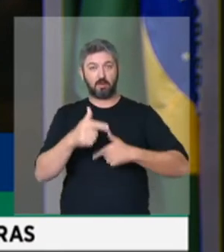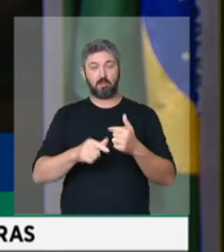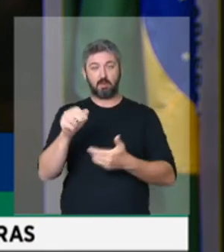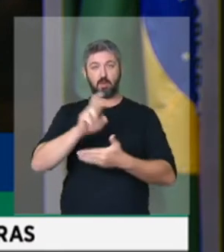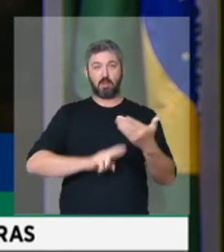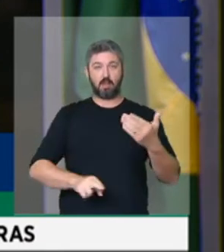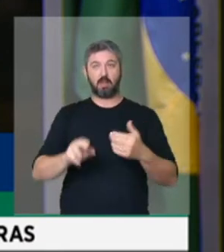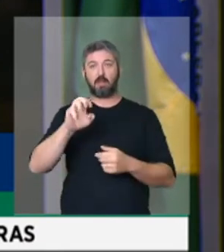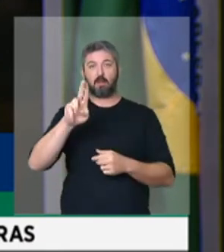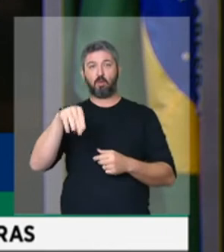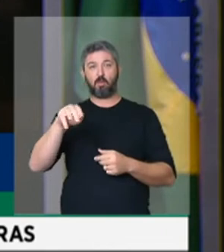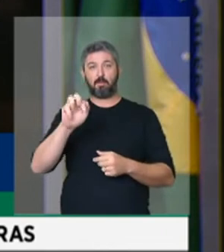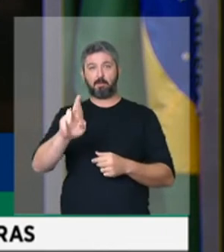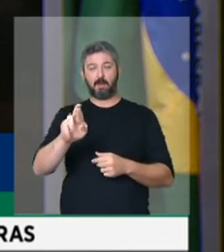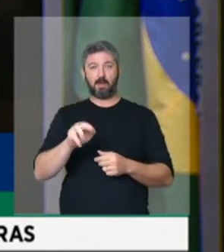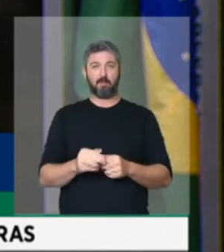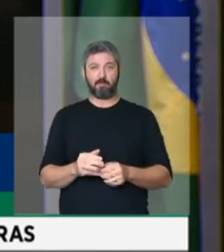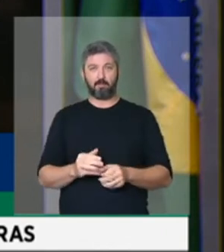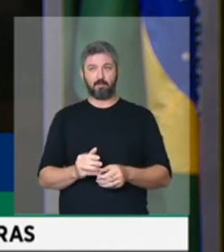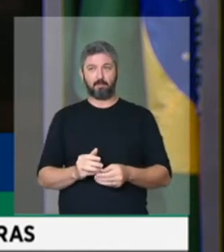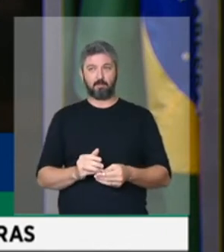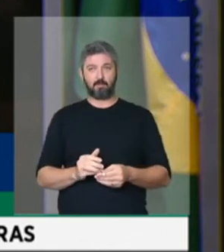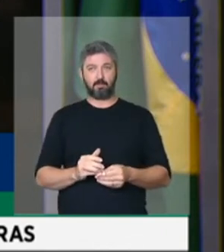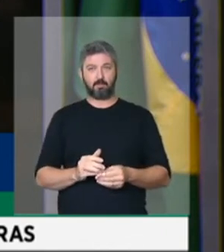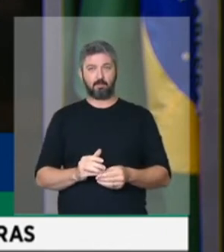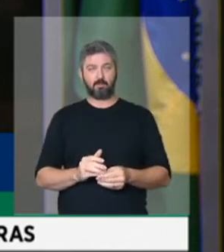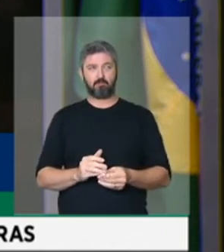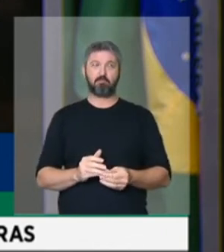TIVEMOS UM GANHO MUITO GRANDE, E POSTERIORMENTE UM AUMENTO DE